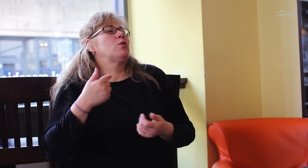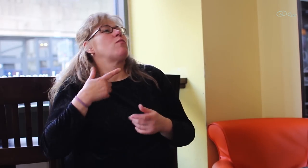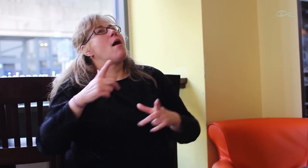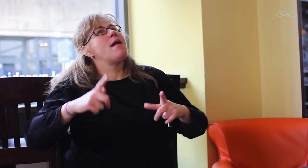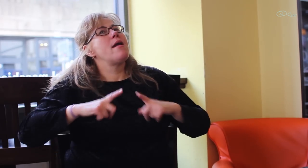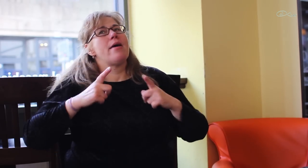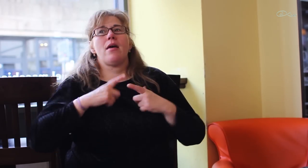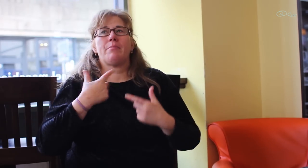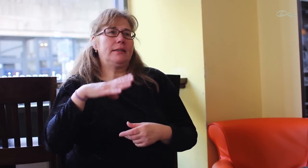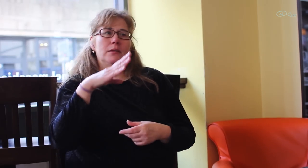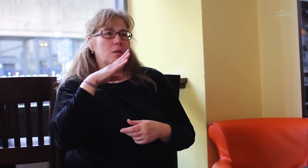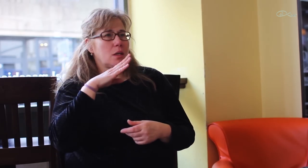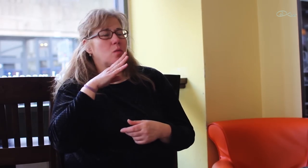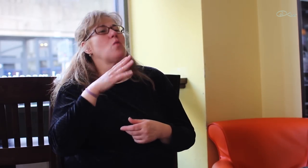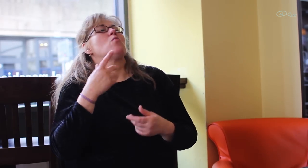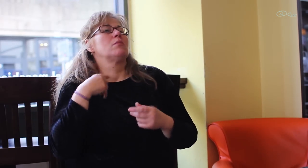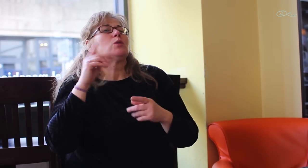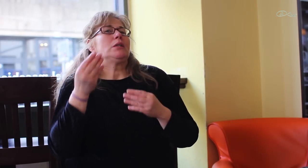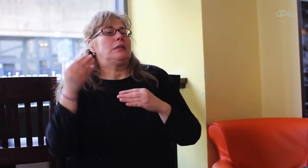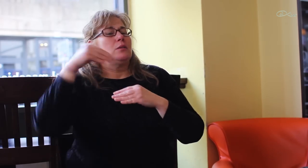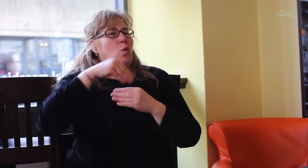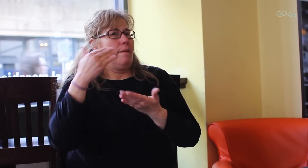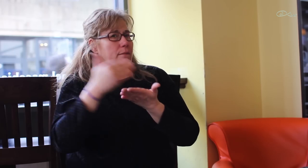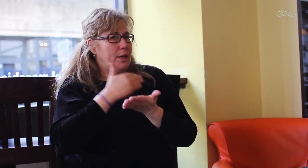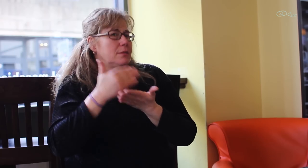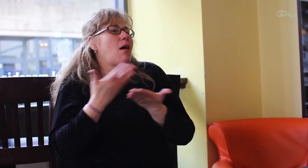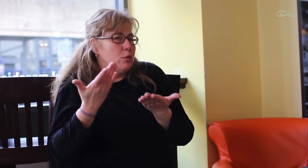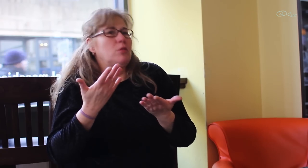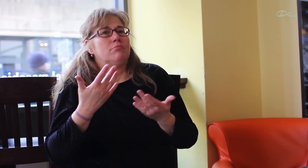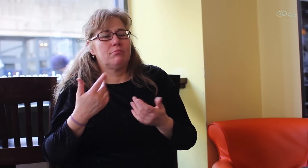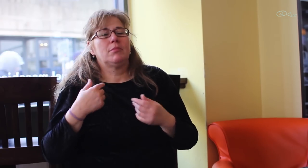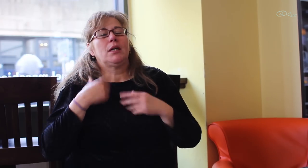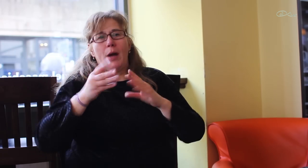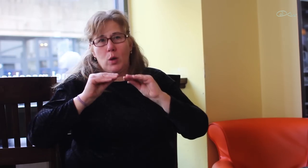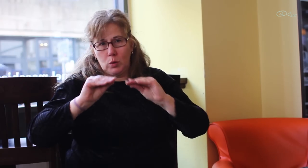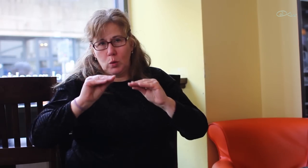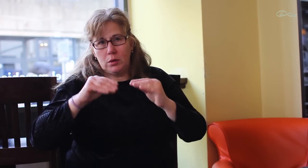Das reicht nicht zum Leben. Deshalb muss ich zusätzlich Geld als Gebärdensprachdozentin verdienen.